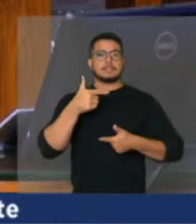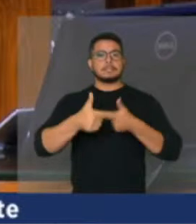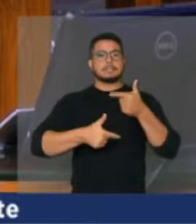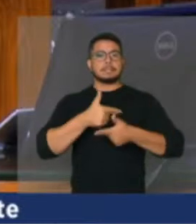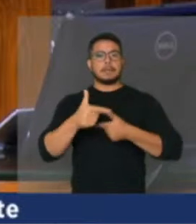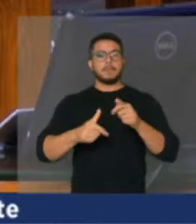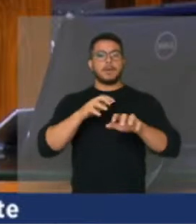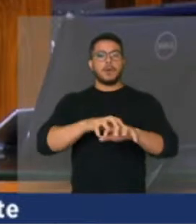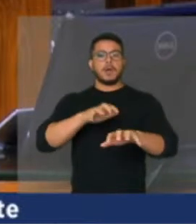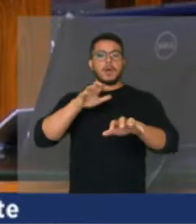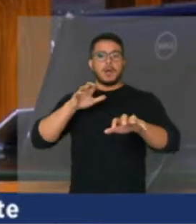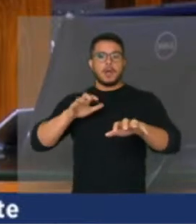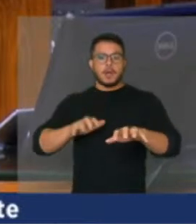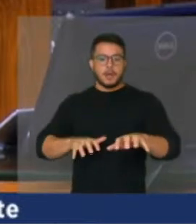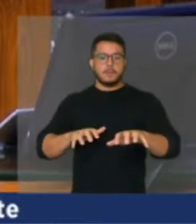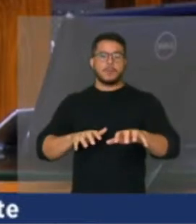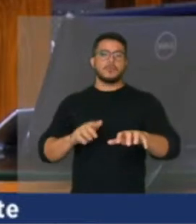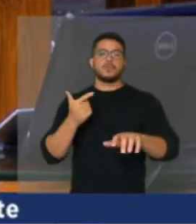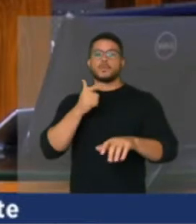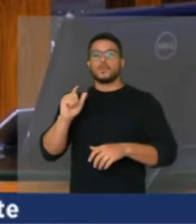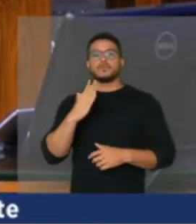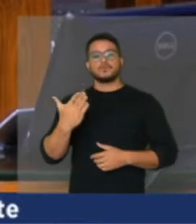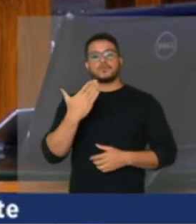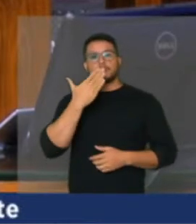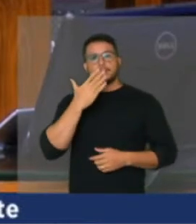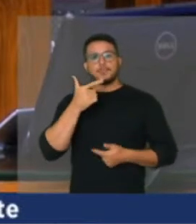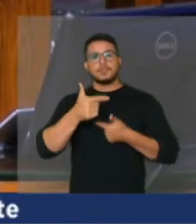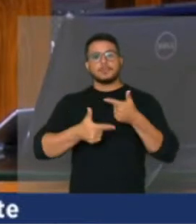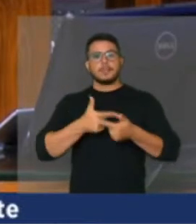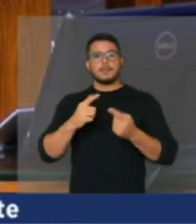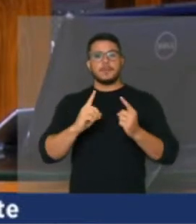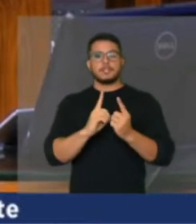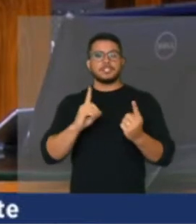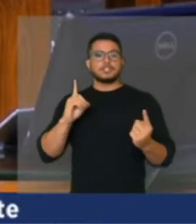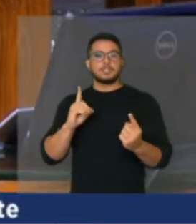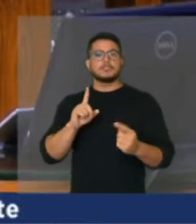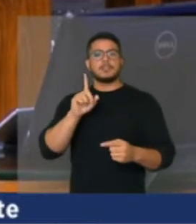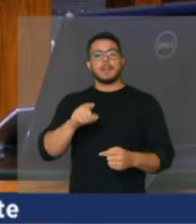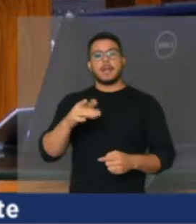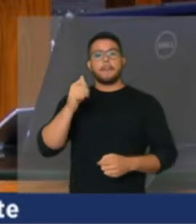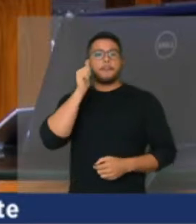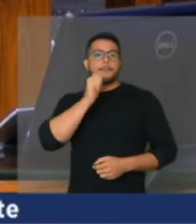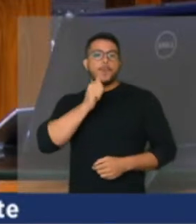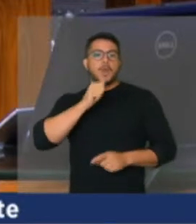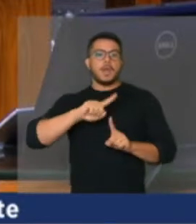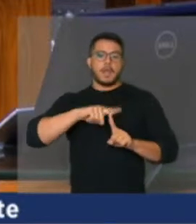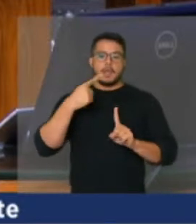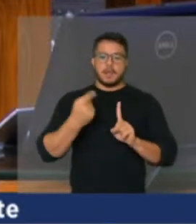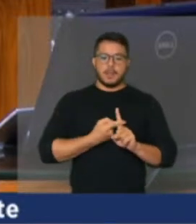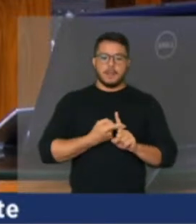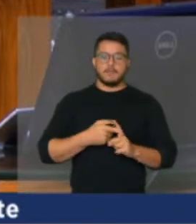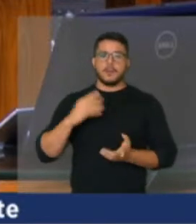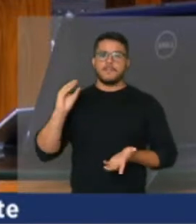REMOTO OU OUTRA FORMA DE TRABALHO A DISTÂNCIA DE DESEMPREGADAS GESTANTES, PENDENTE DE PARECERES DE DEFESA DA MULHER, SEGURIDADE SOCIAL, FAMÍLIA, TRABALHO DA ADMINISTRAÇÃO E SERVIÇO PÚBLICO E DE CONSTITUIÇÃO,